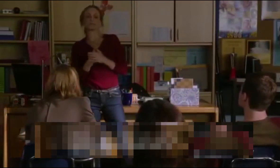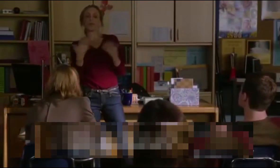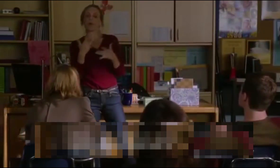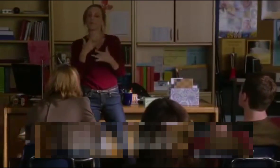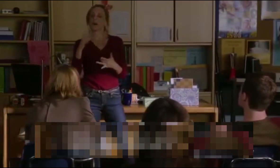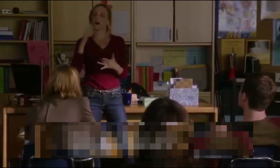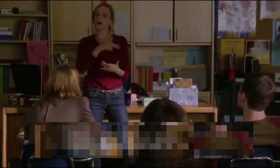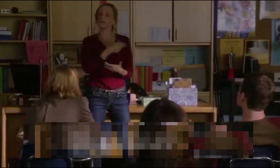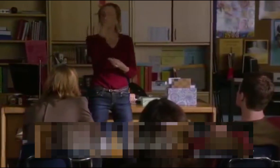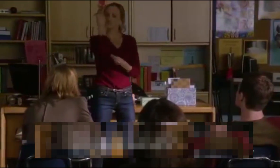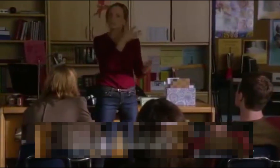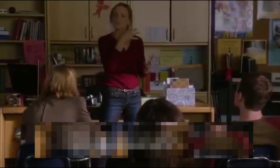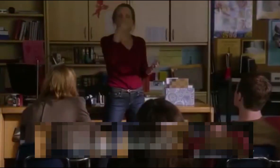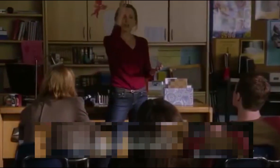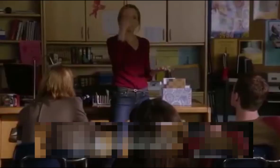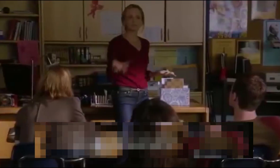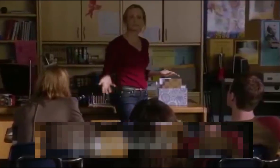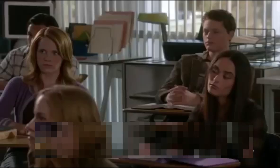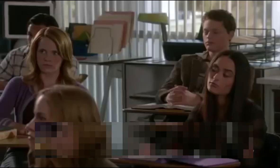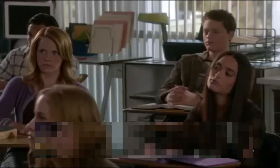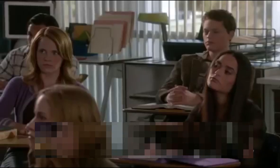was ist das erste, das die Eltern im Krankenhaus hören?